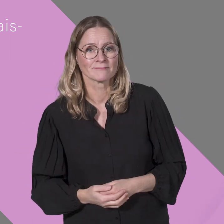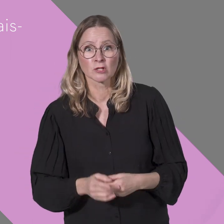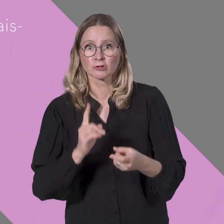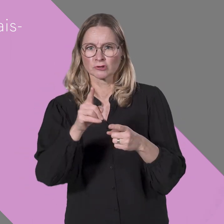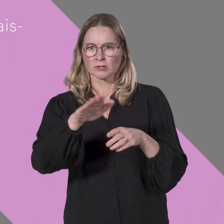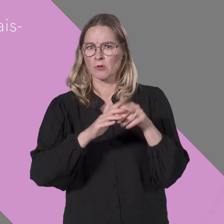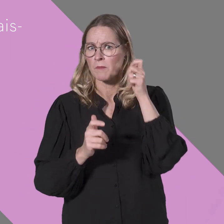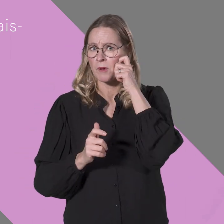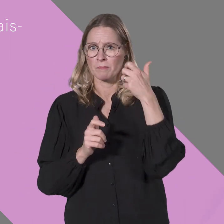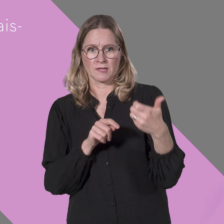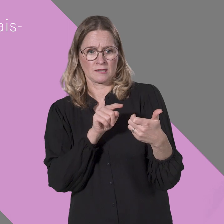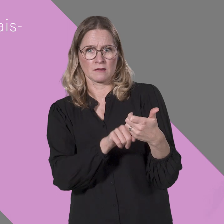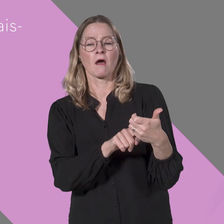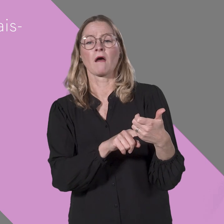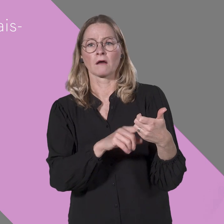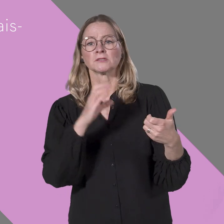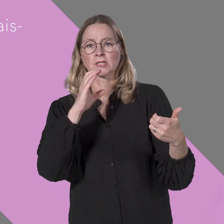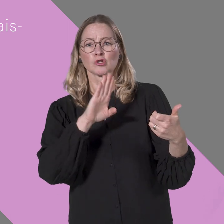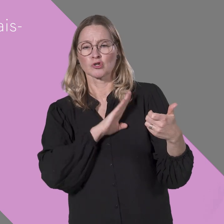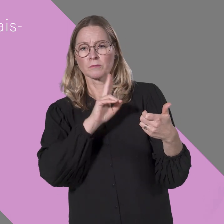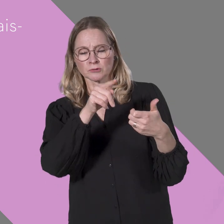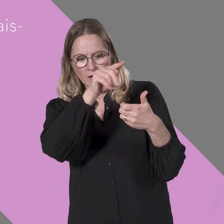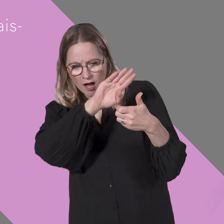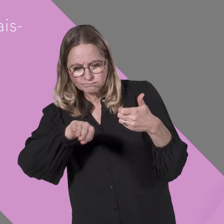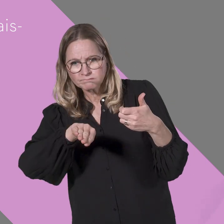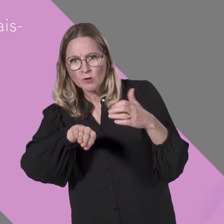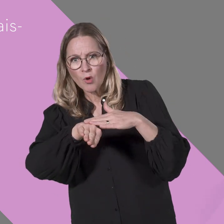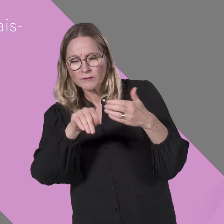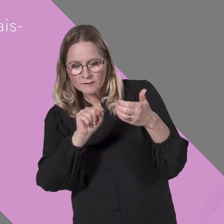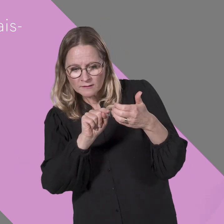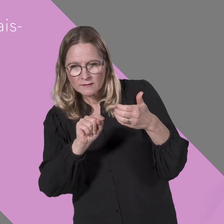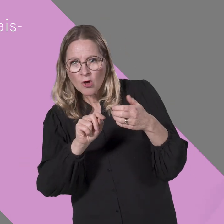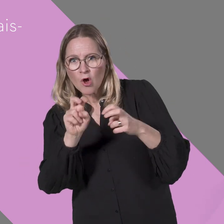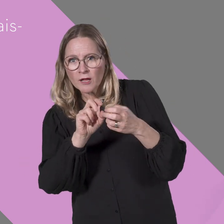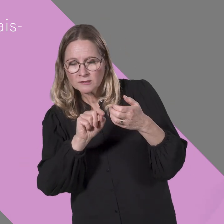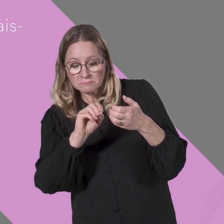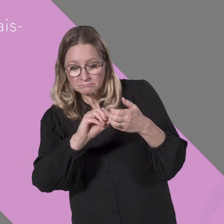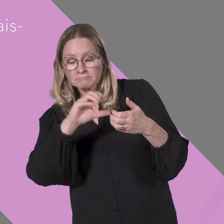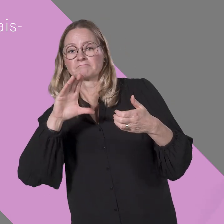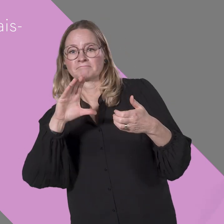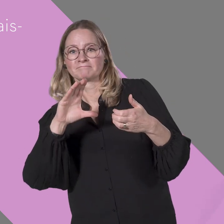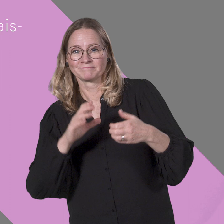Jos käytät mobiililaitetta, chatti löytyy myös oranssista napista - ruudun oikeassa alakulmassa.